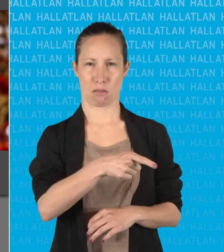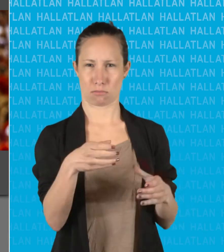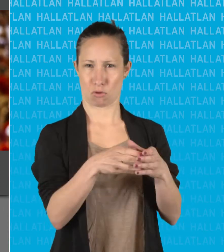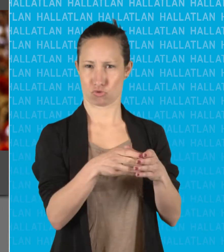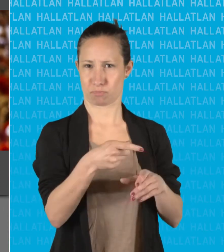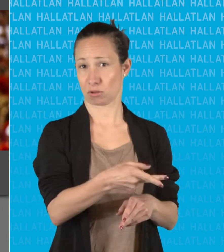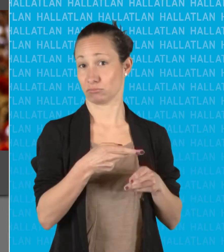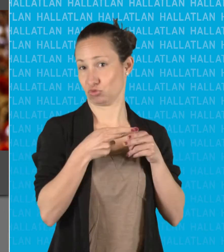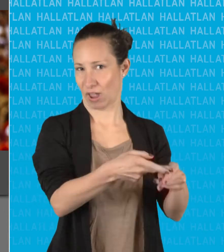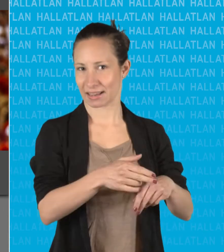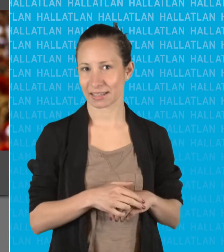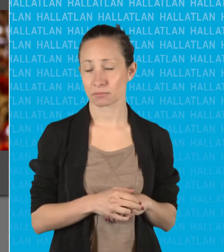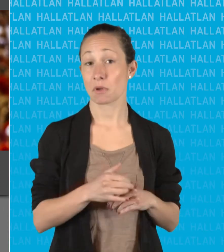és a kanadai együttest a rájátszásba segítette.